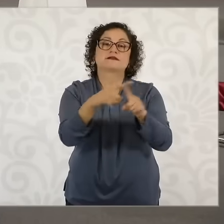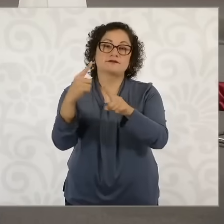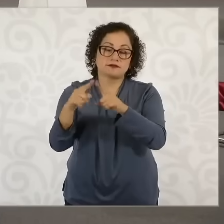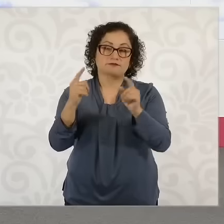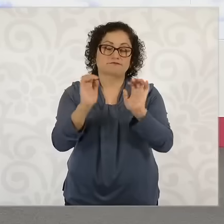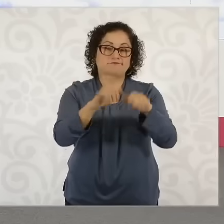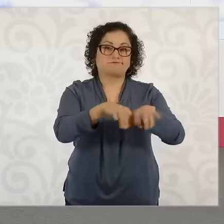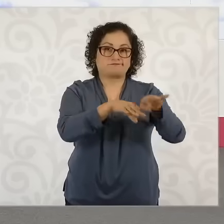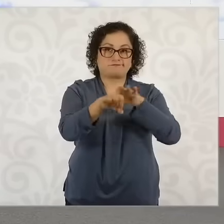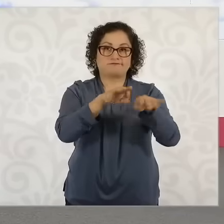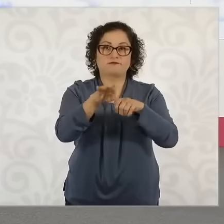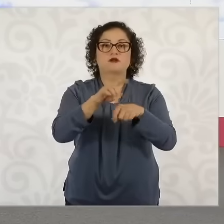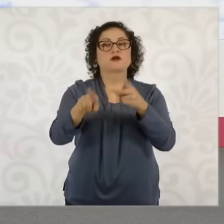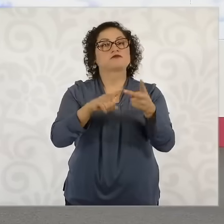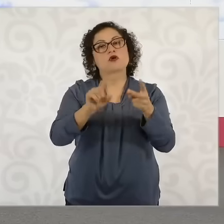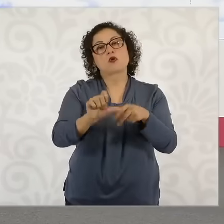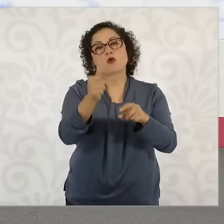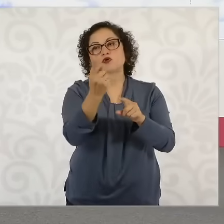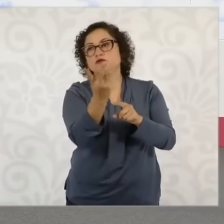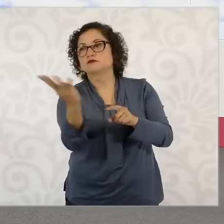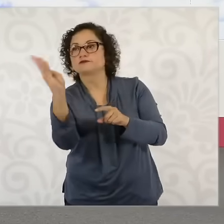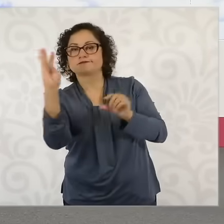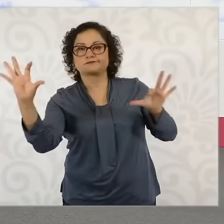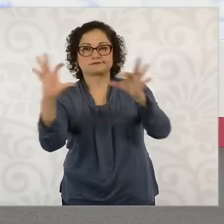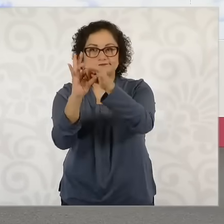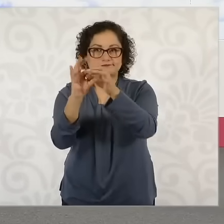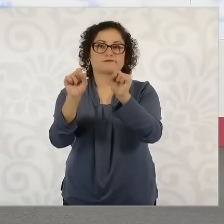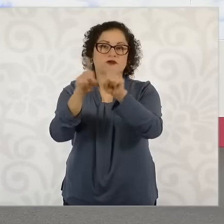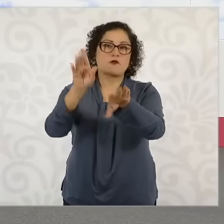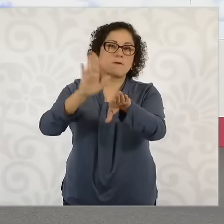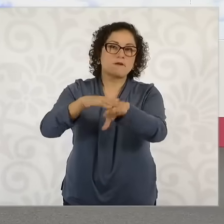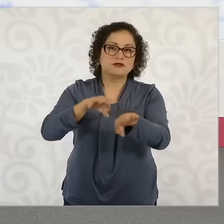¿Qué quiere decir con esto? que es una fuente de generación de empleos, pero también una fuente